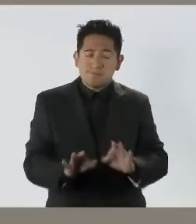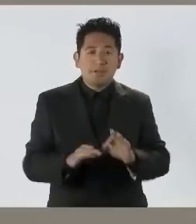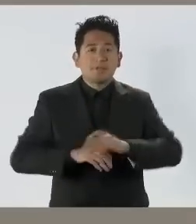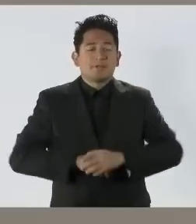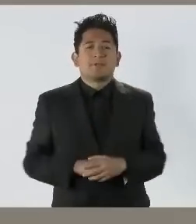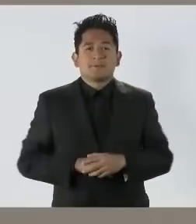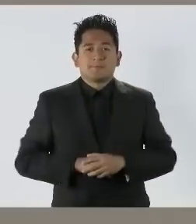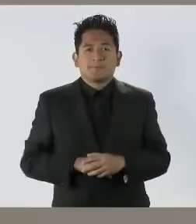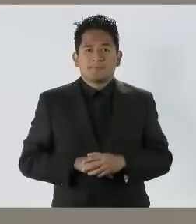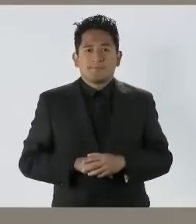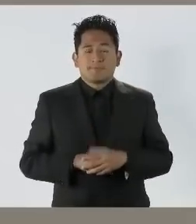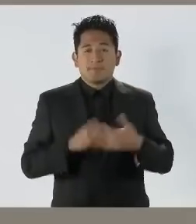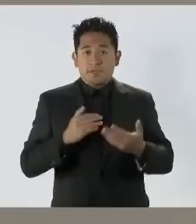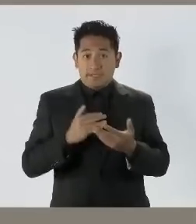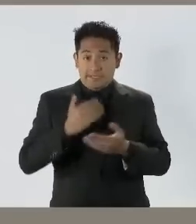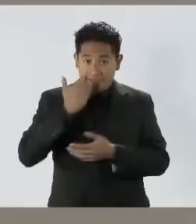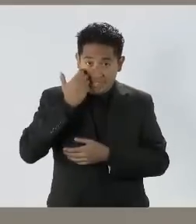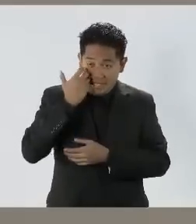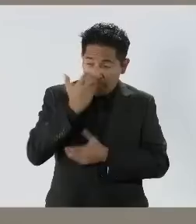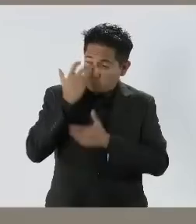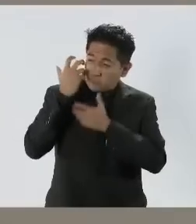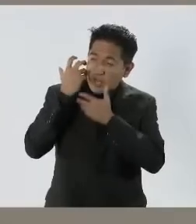queremos el mejor centro histórico para la